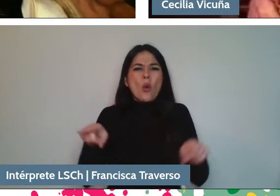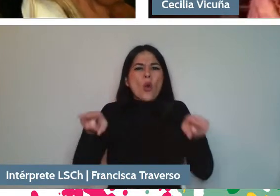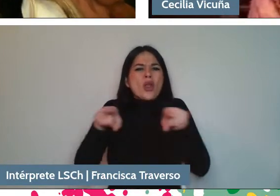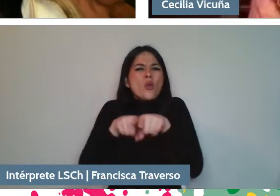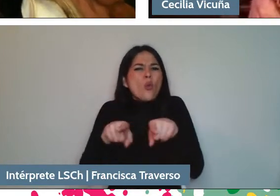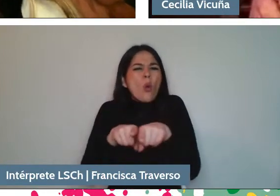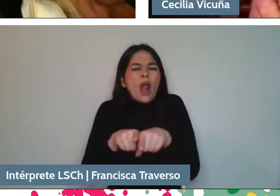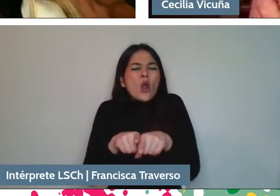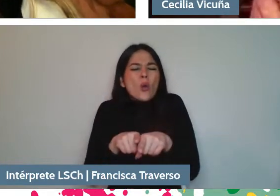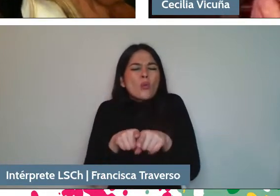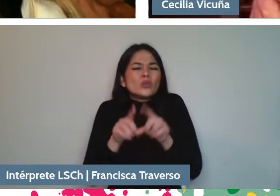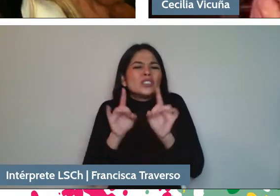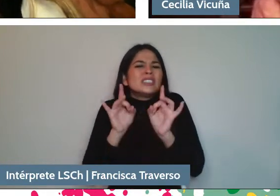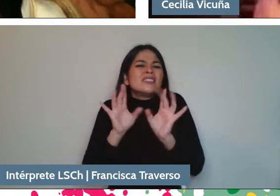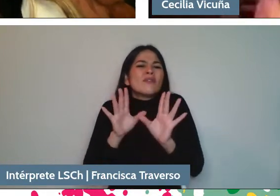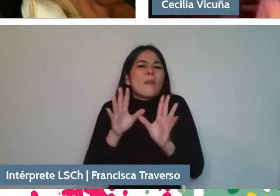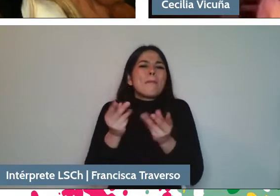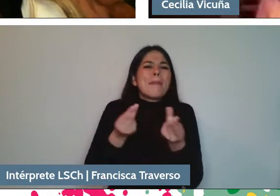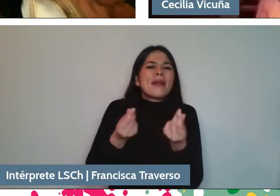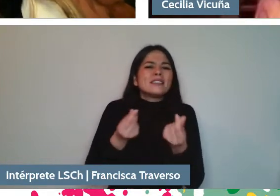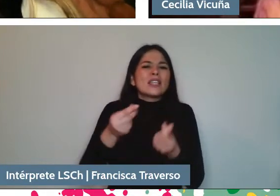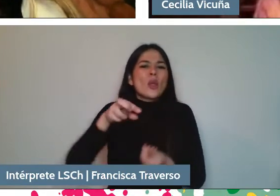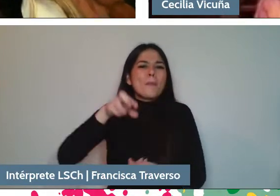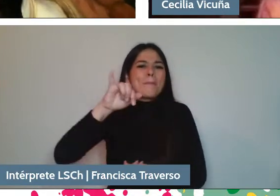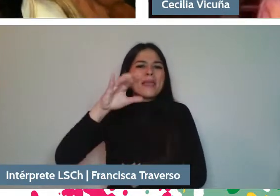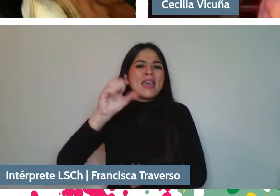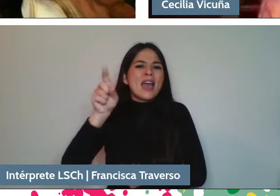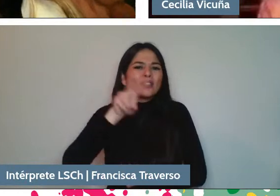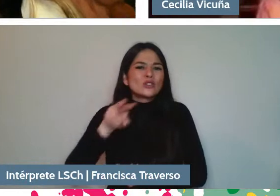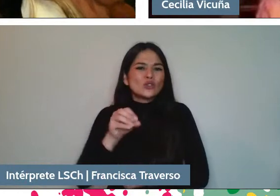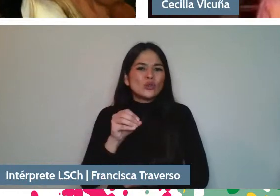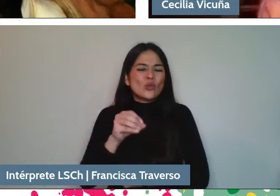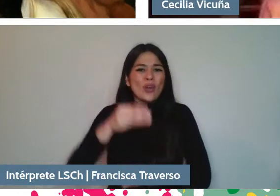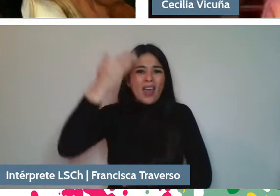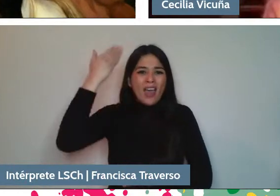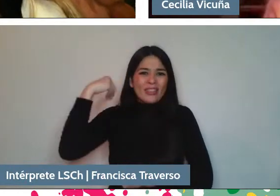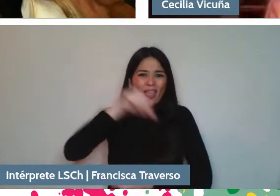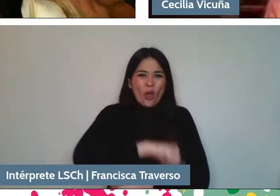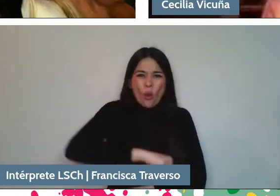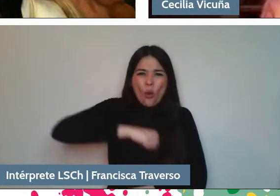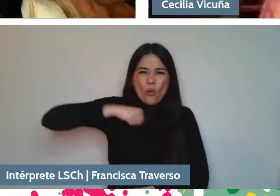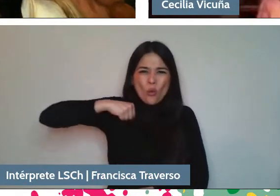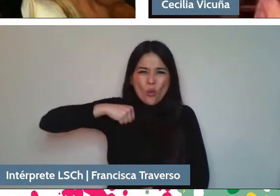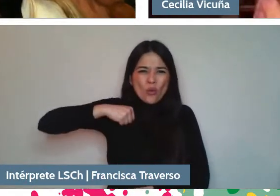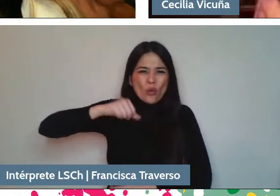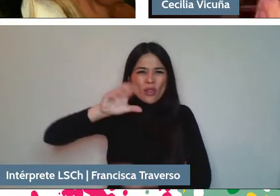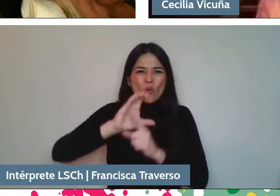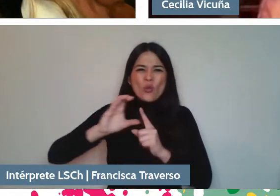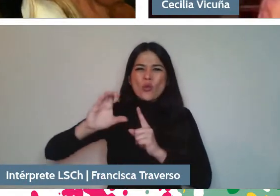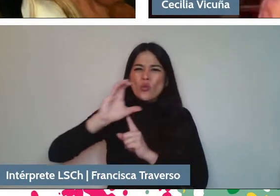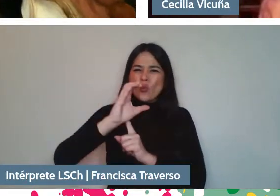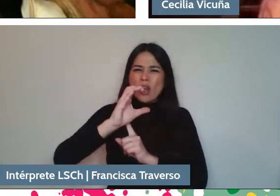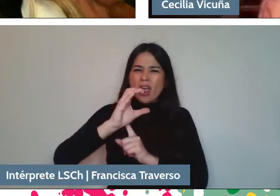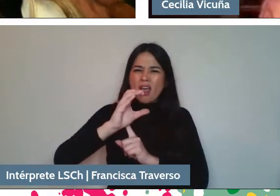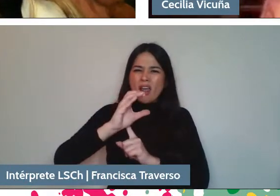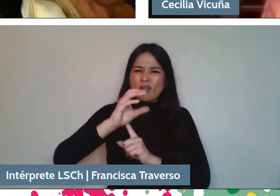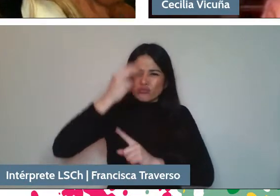Entonces, ese orgullo de lo que era la cultura nuestra estaba vivo.